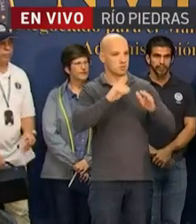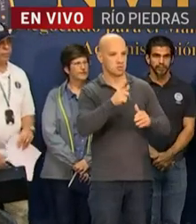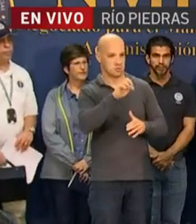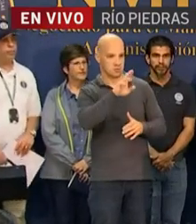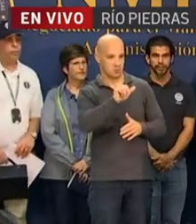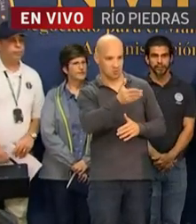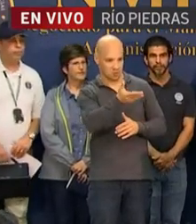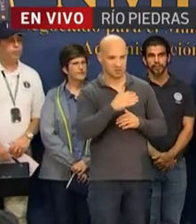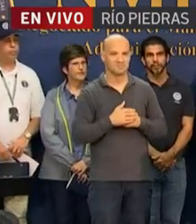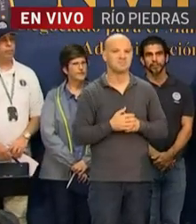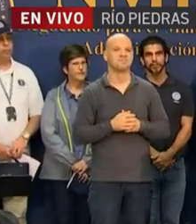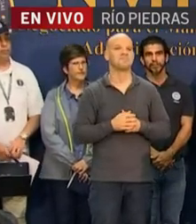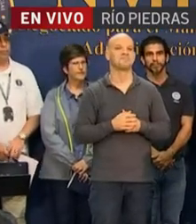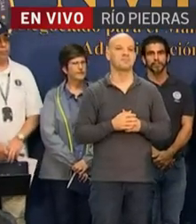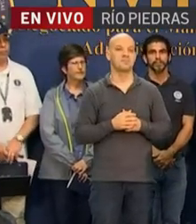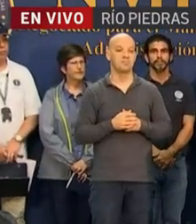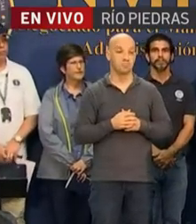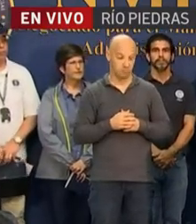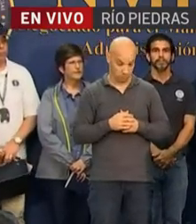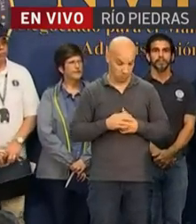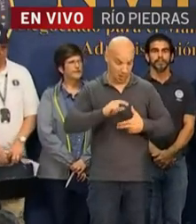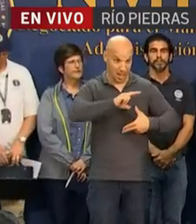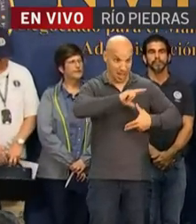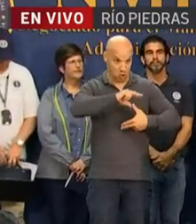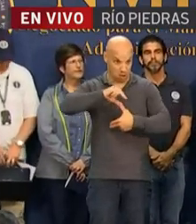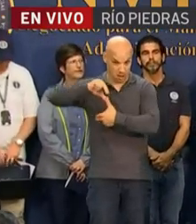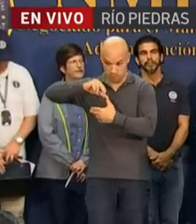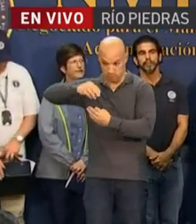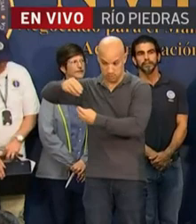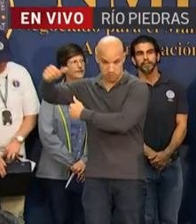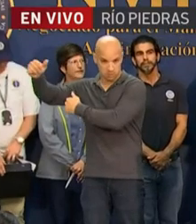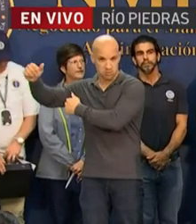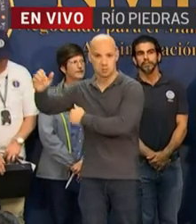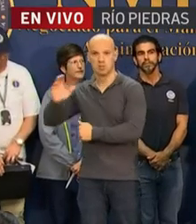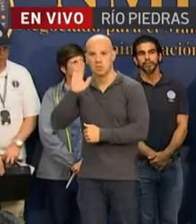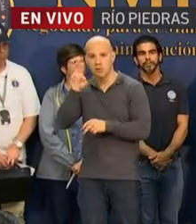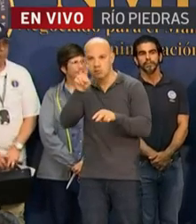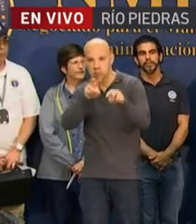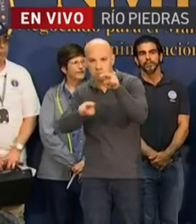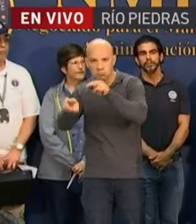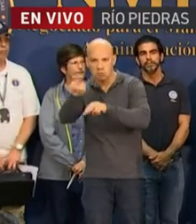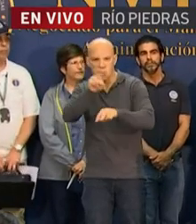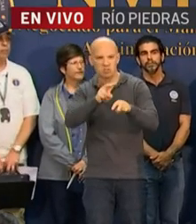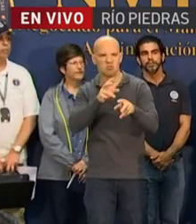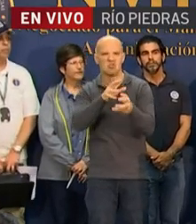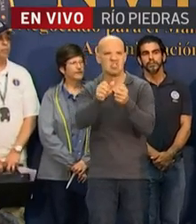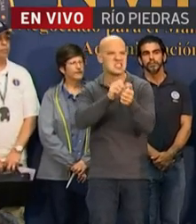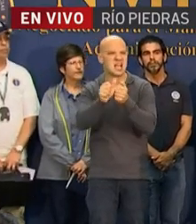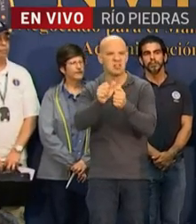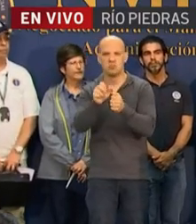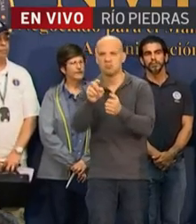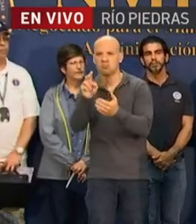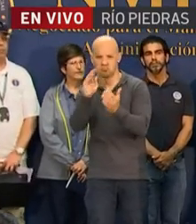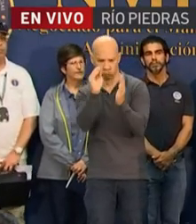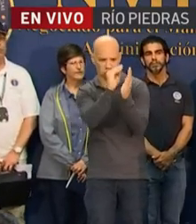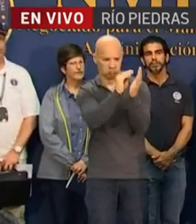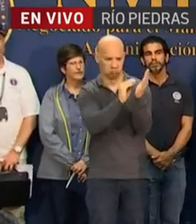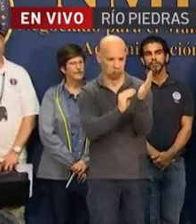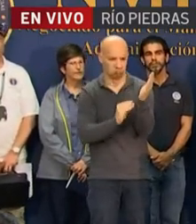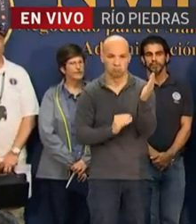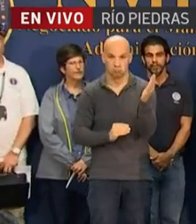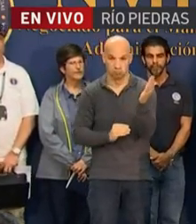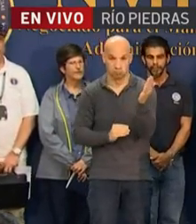ESTAREMOS DISPONIBLES EN CUANTO